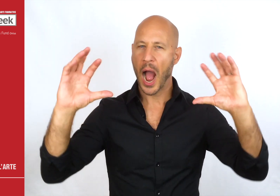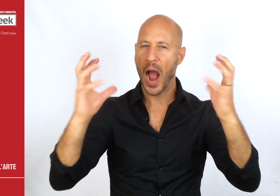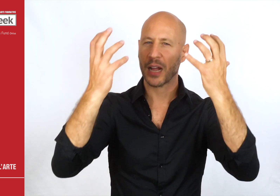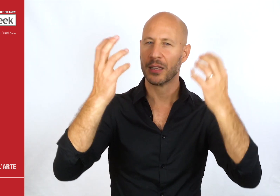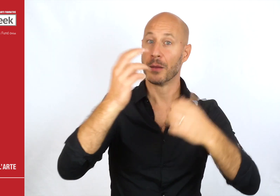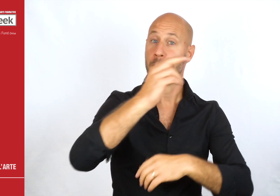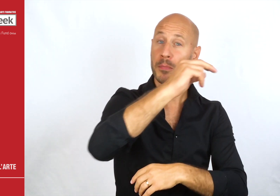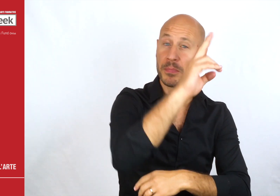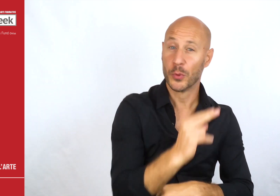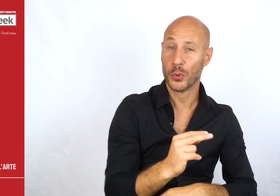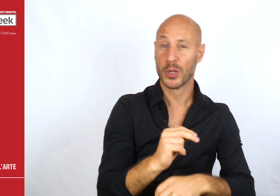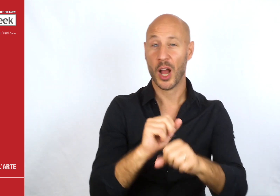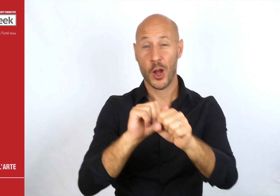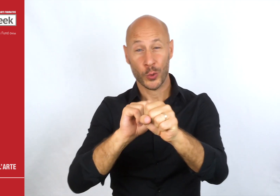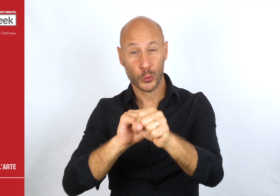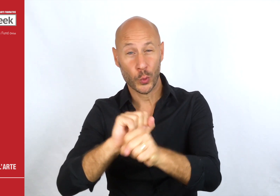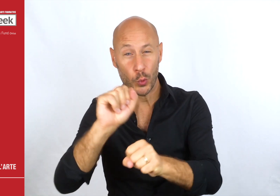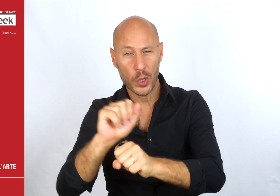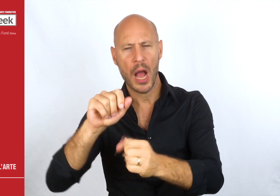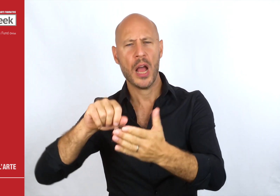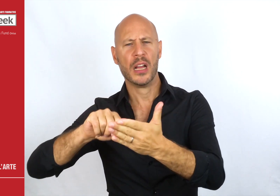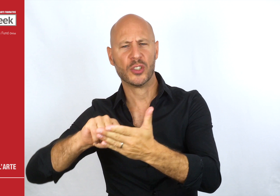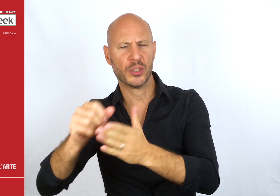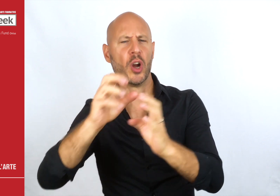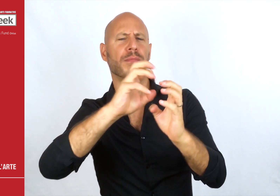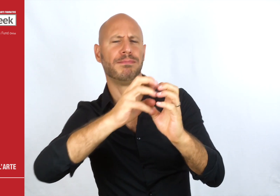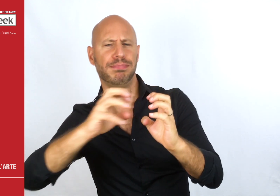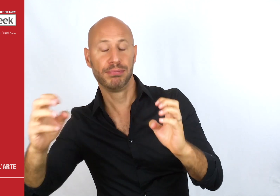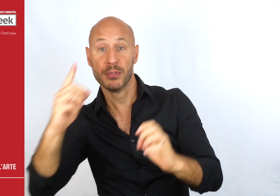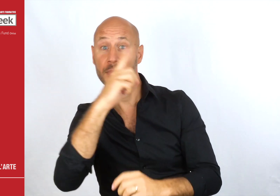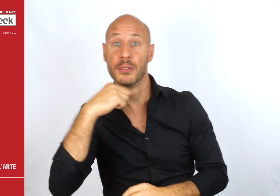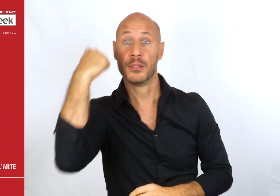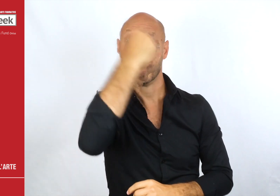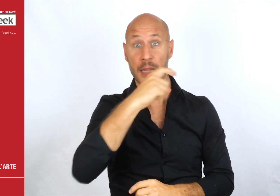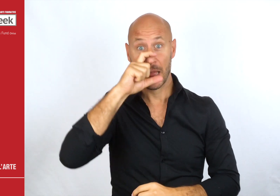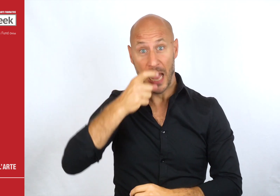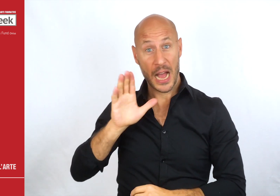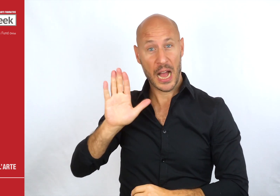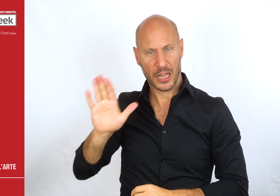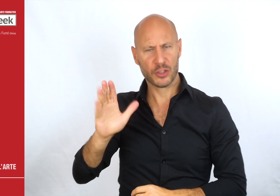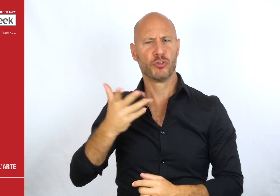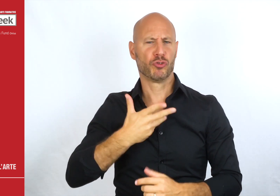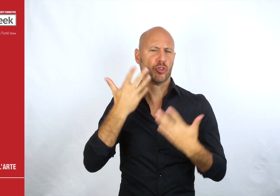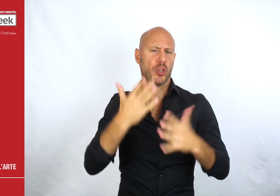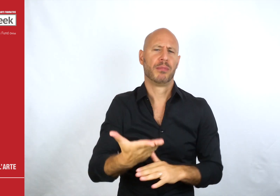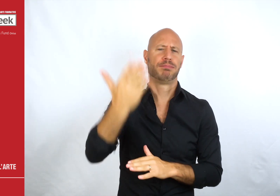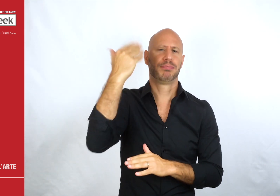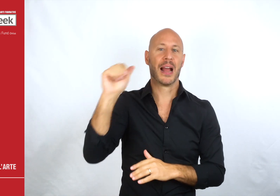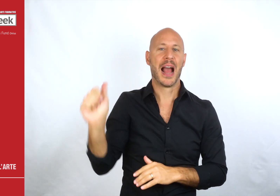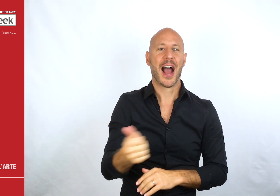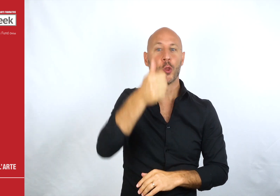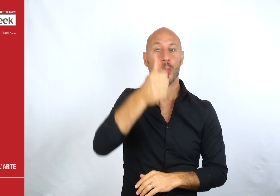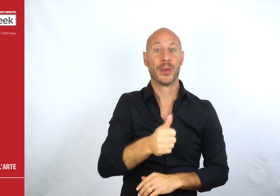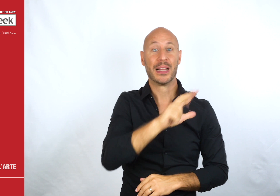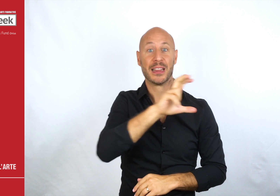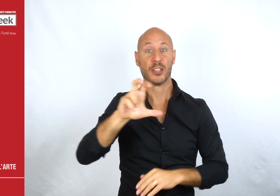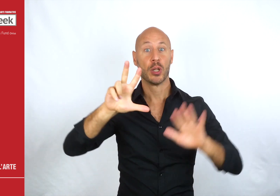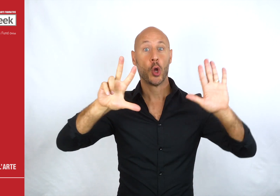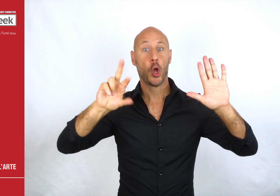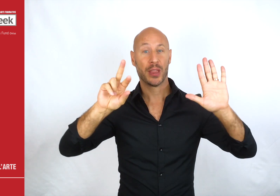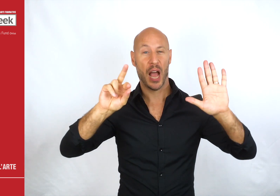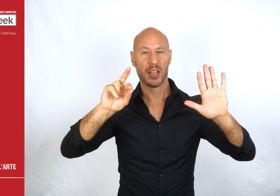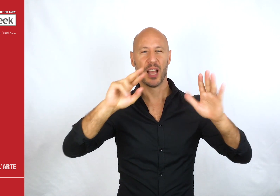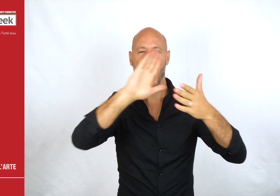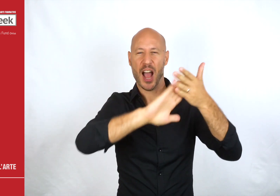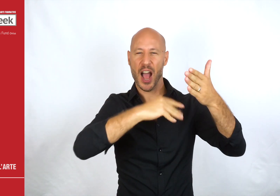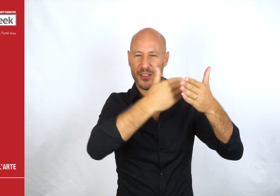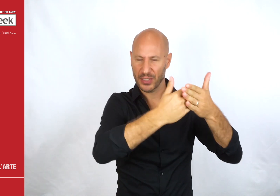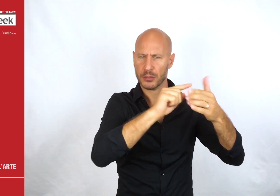Sono molti i dipinti le sculture e incisioni che ritraggono il sommo poeta, il più antico è un affresco datato intorno al 1380.